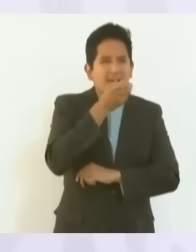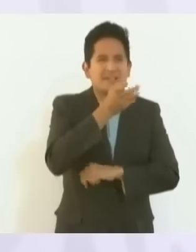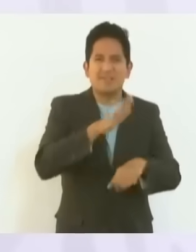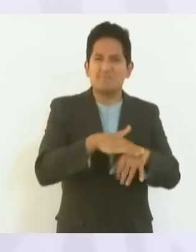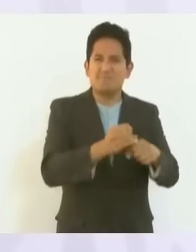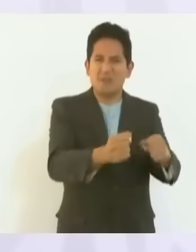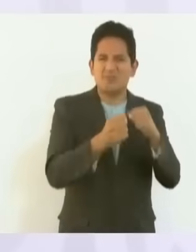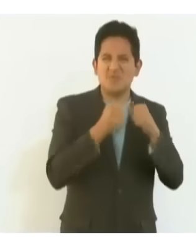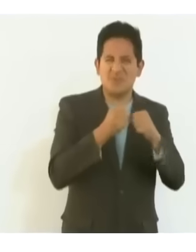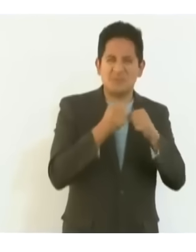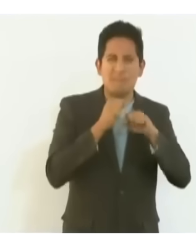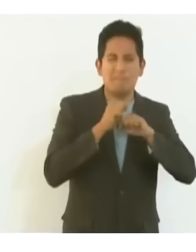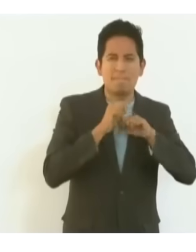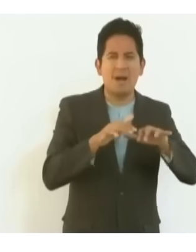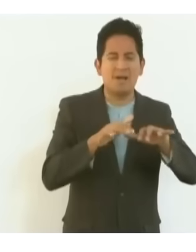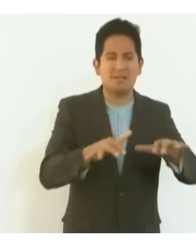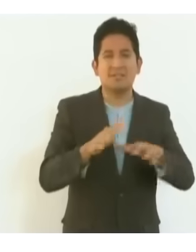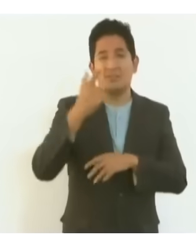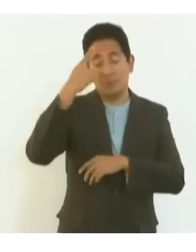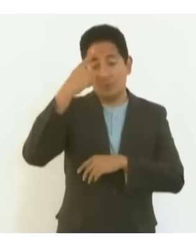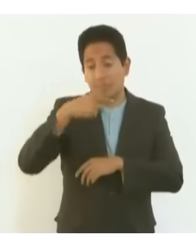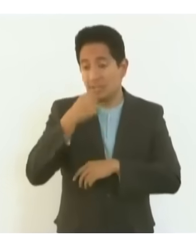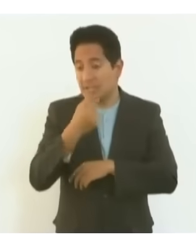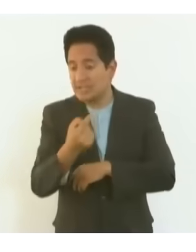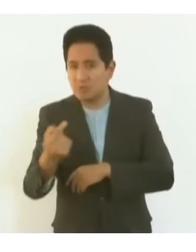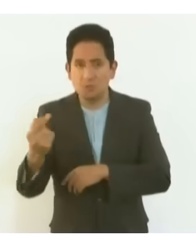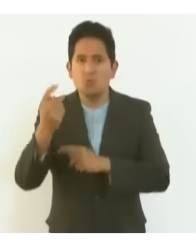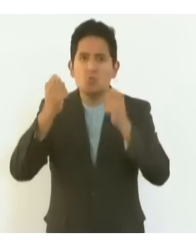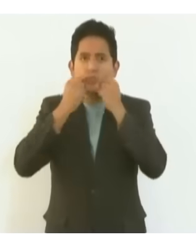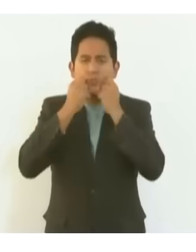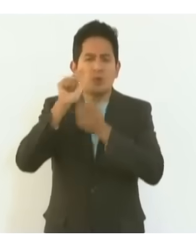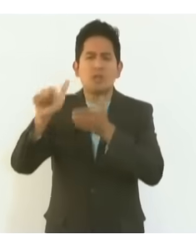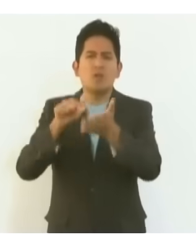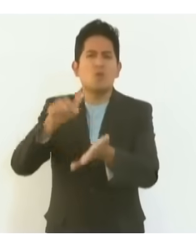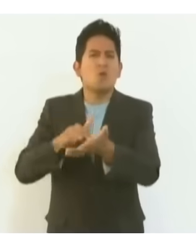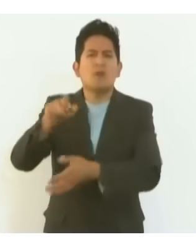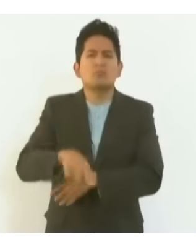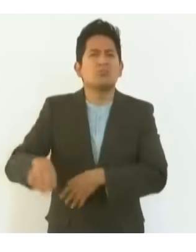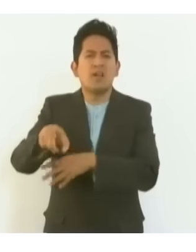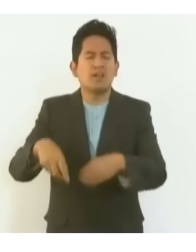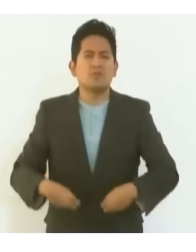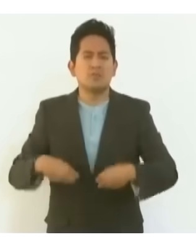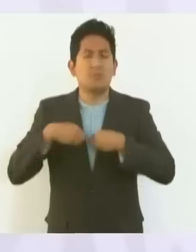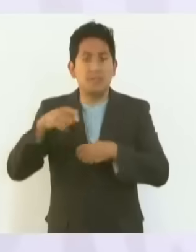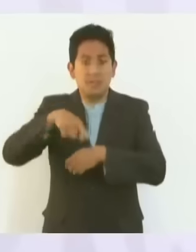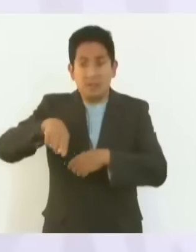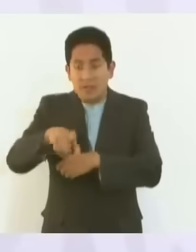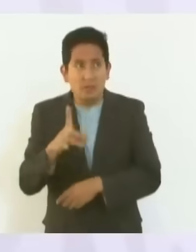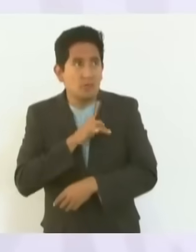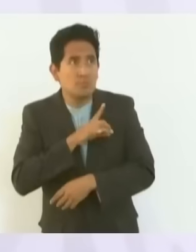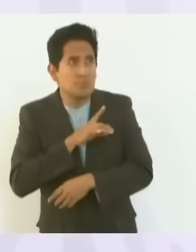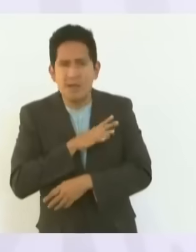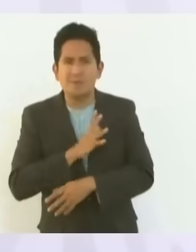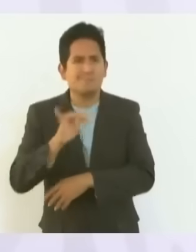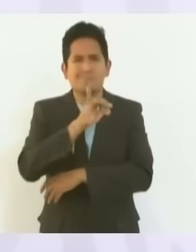las niñas y los niños, no importa en qué región vivan del país, no tengan miedo. Un mundo, un país